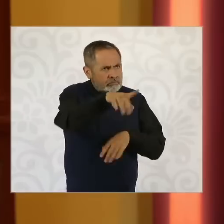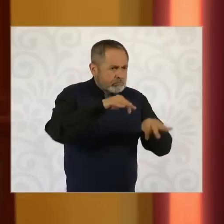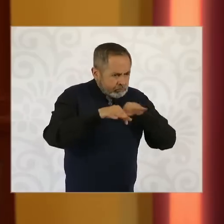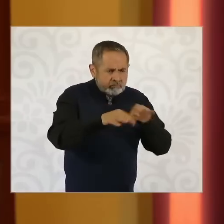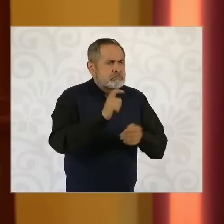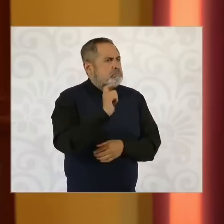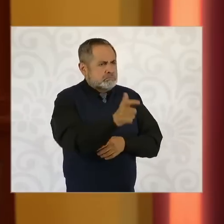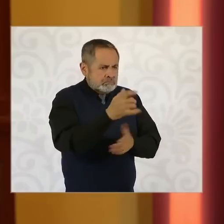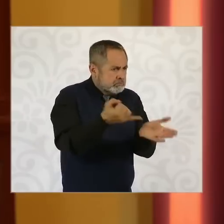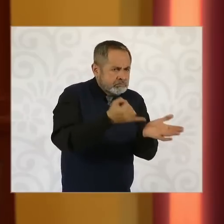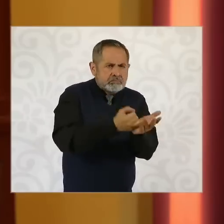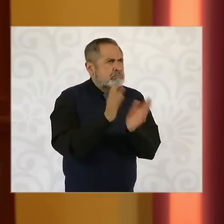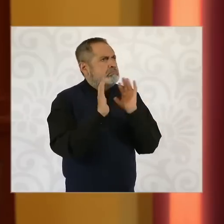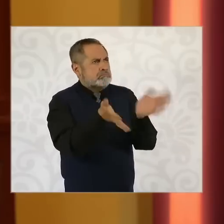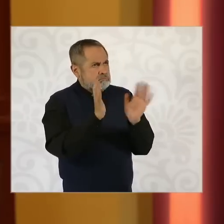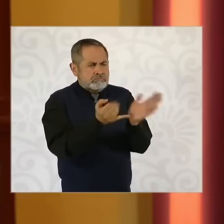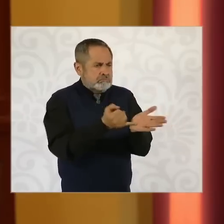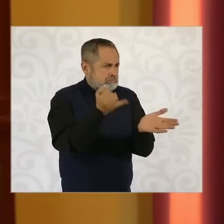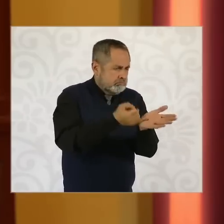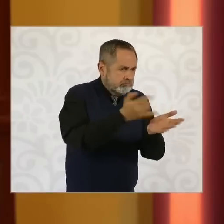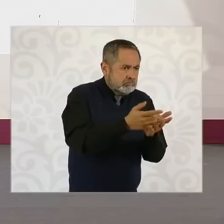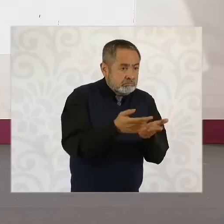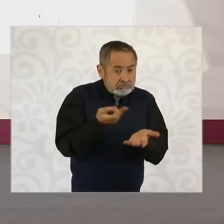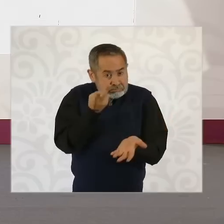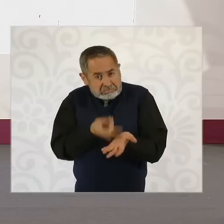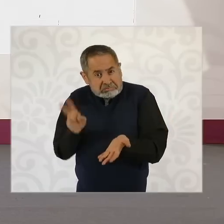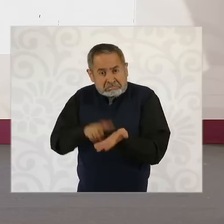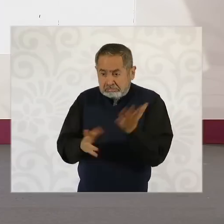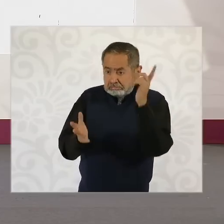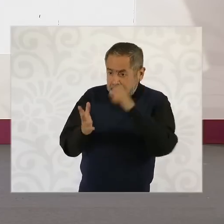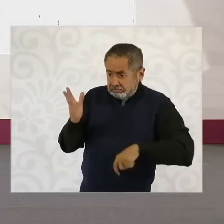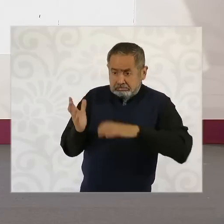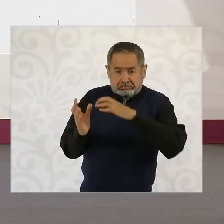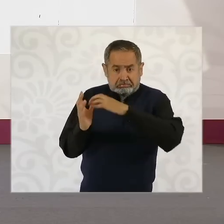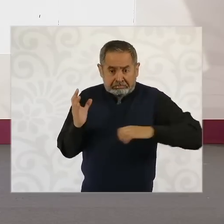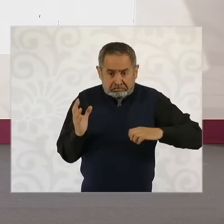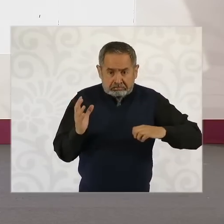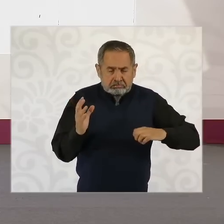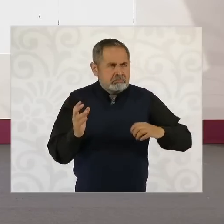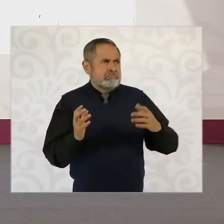que esta medida supondría una injusta doble tributación sobre ese 20% del ingreso laboral